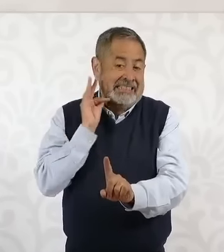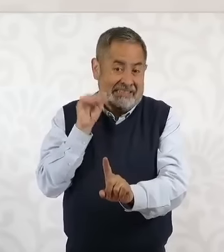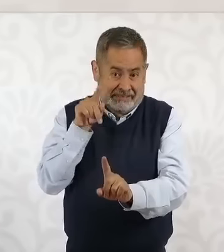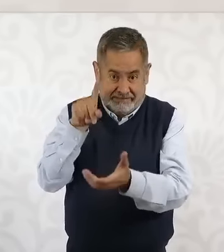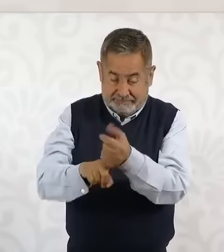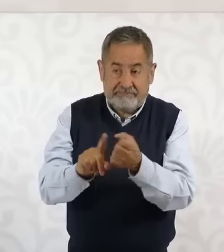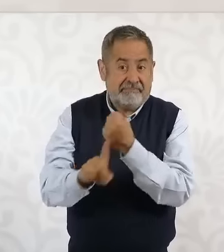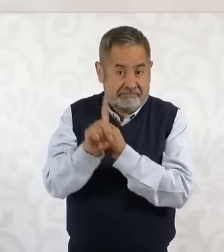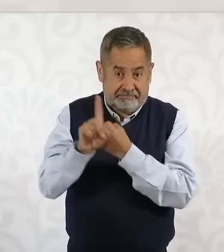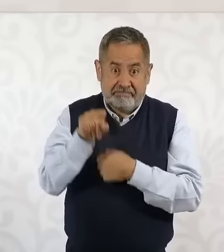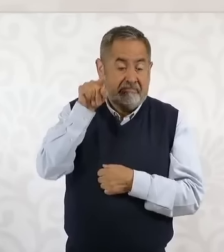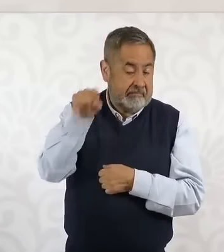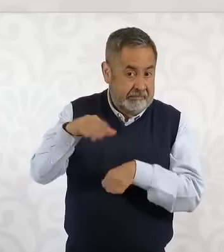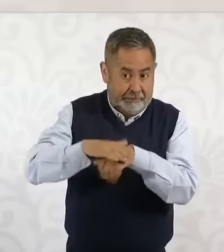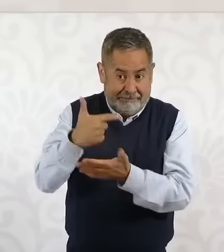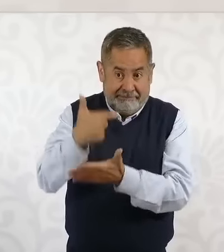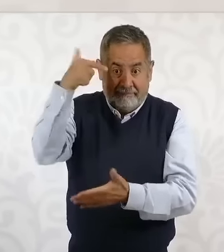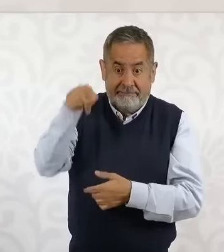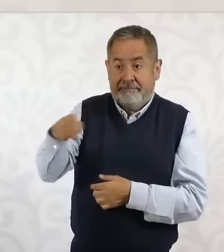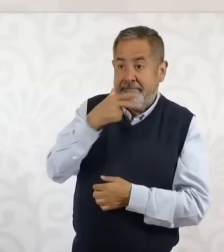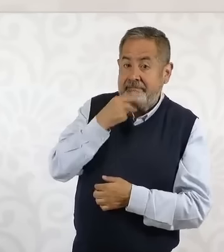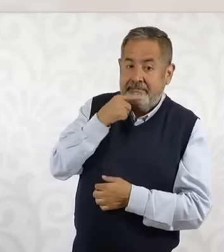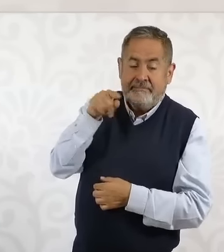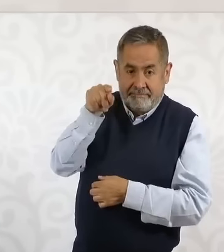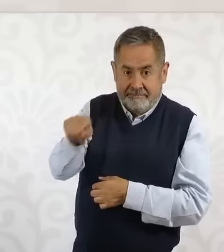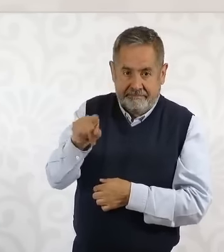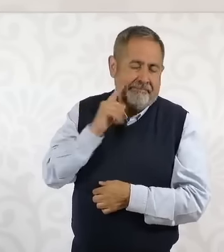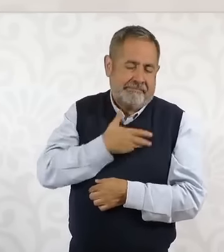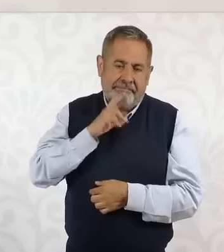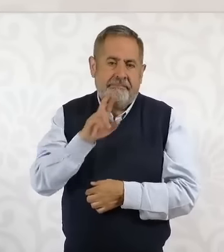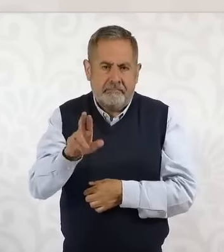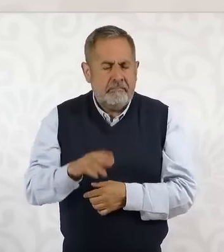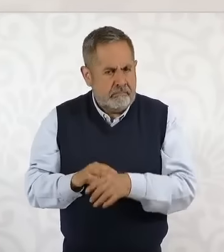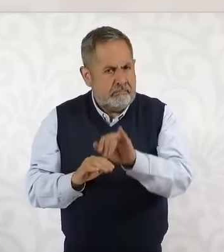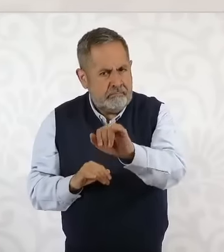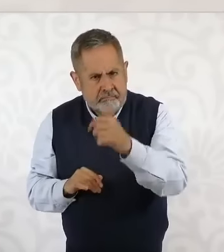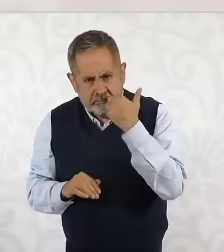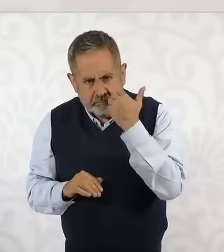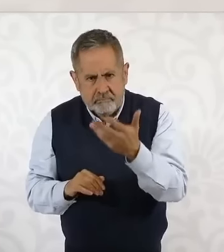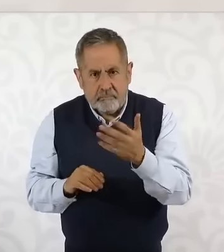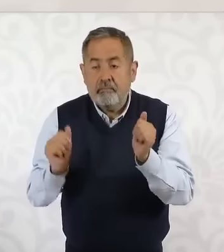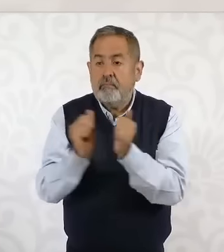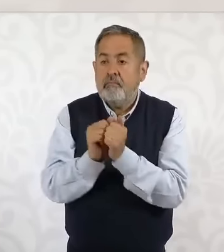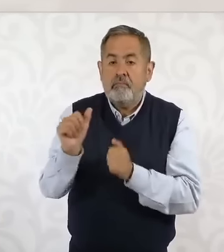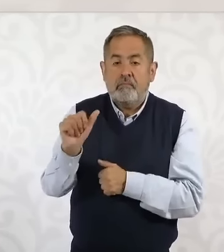problema relevante con ese fiscal. Por eso digo, si quieres un día ya con Arturo Medina, con todo